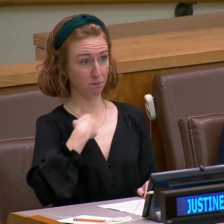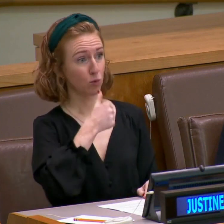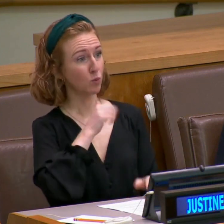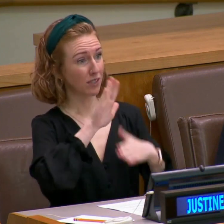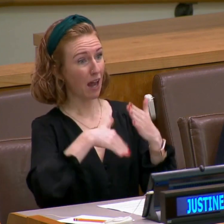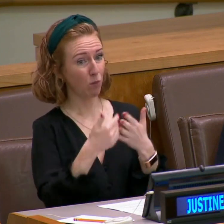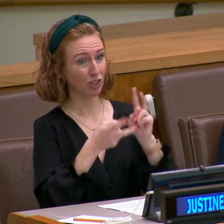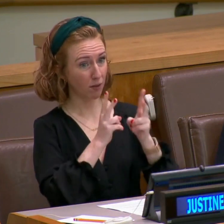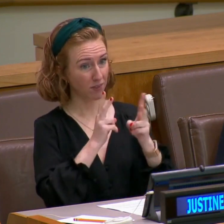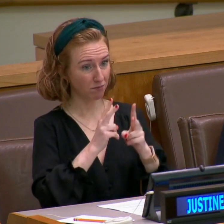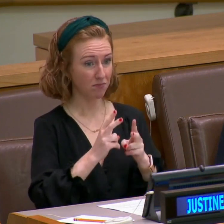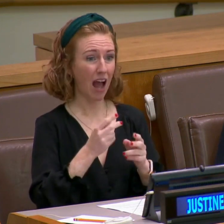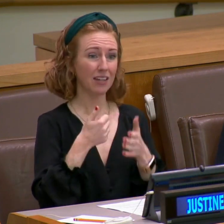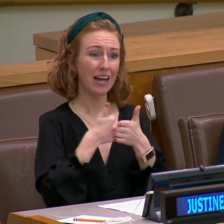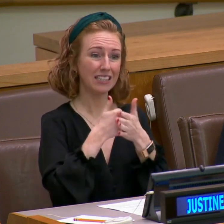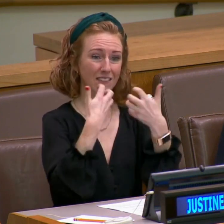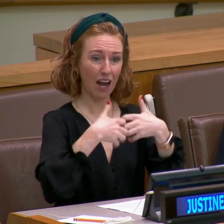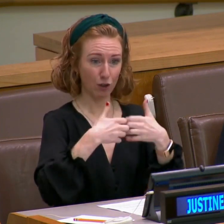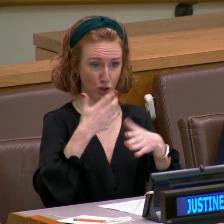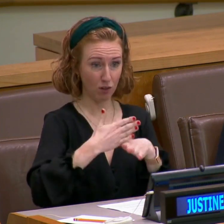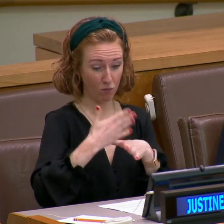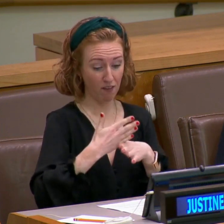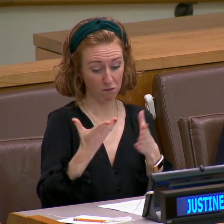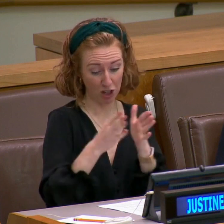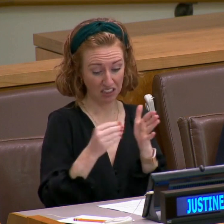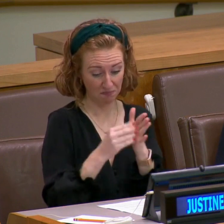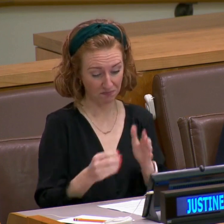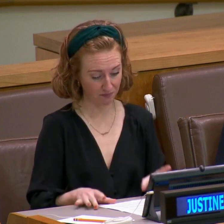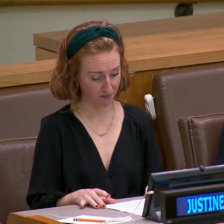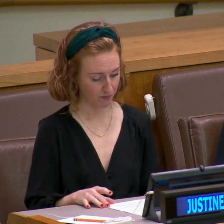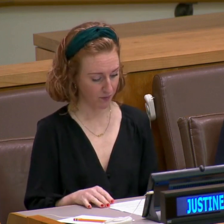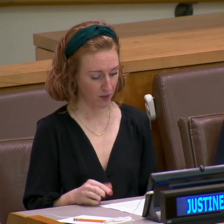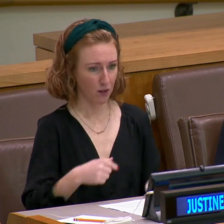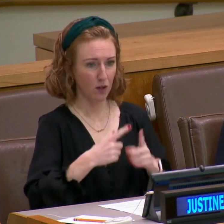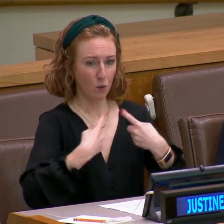por ejemplo, uso intérpretes de lengua de signos-inglés y tecnología asistida en el trabajo. Es imprescindible